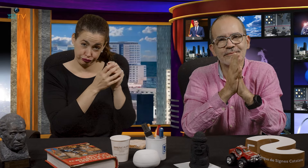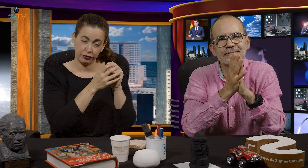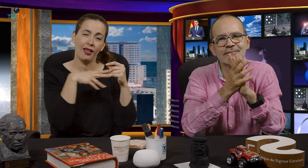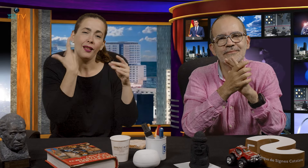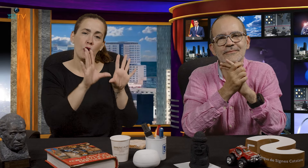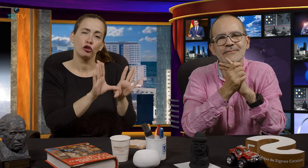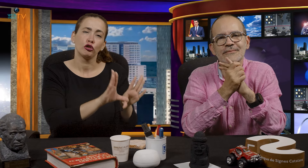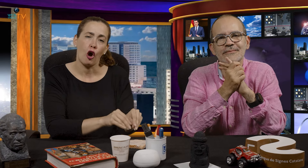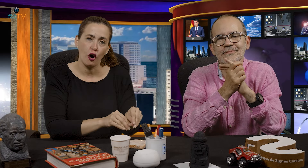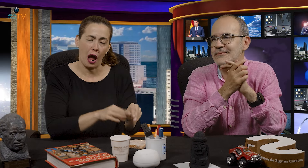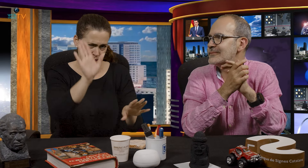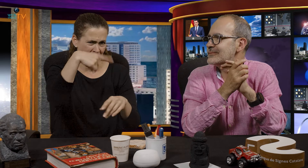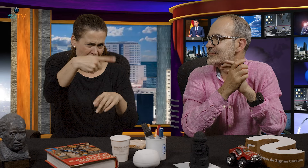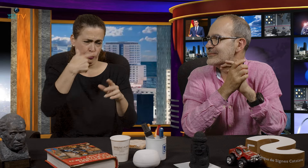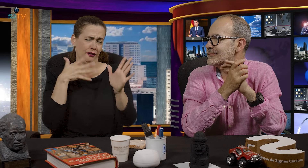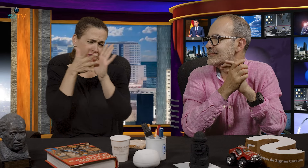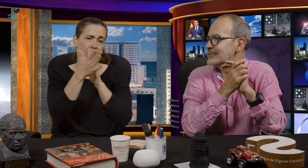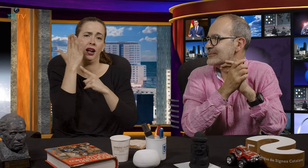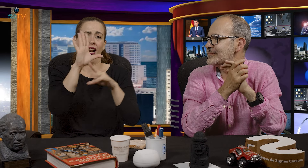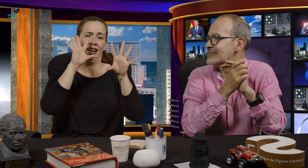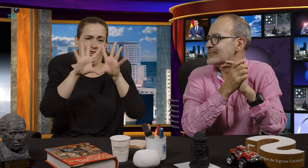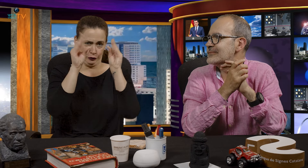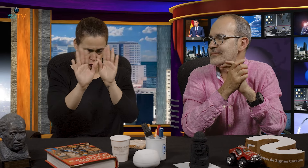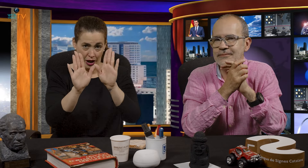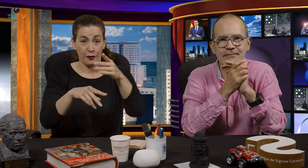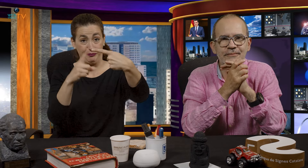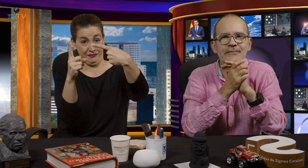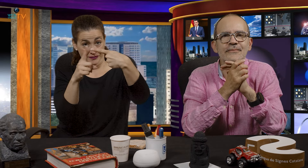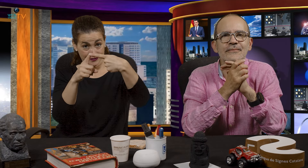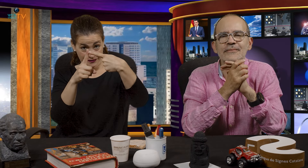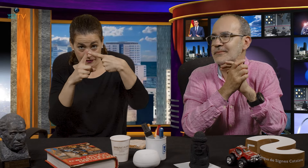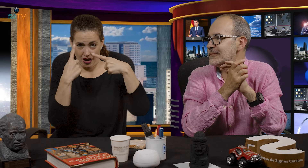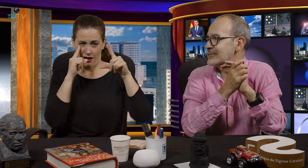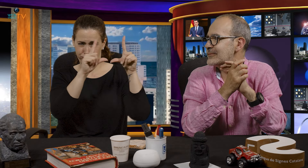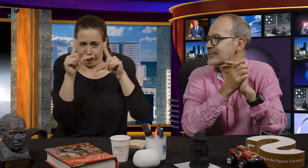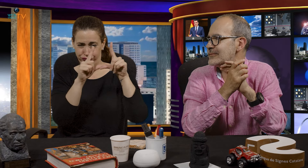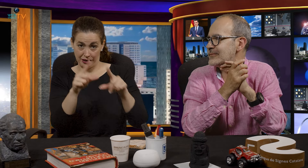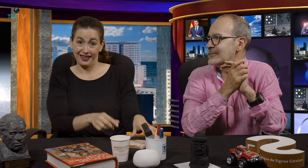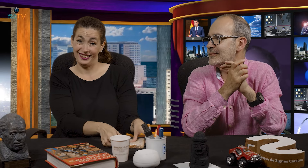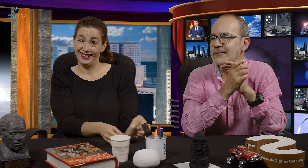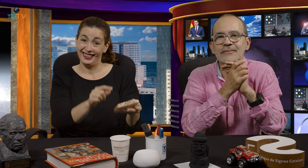y después tocaban el pan. Después os lo explico. Os hago un resumen de lo que hicieron y veis las fotos.